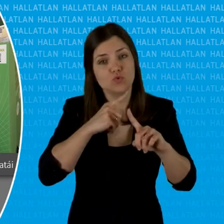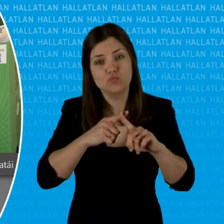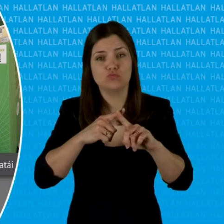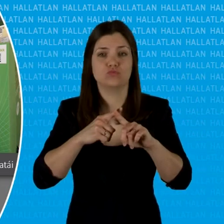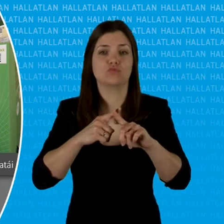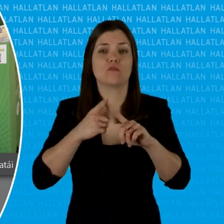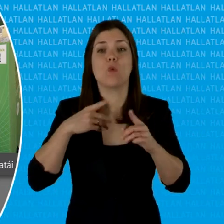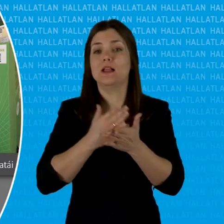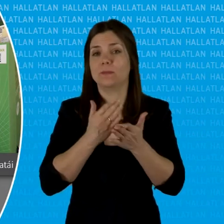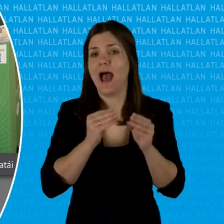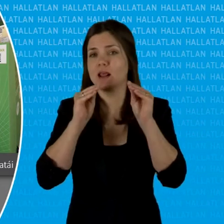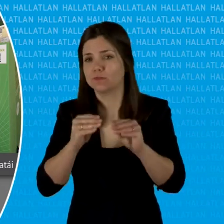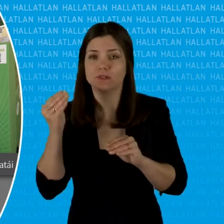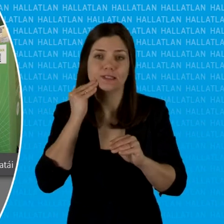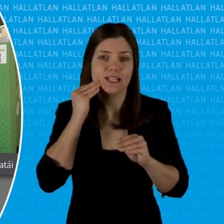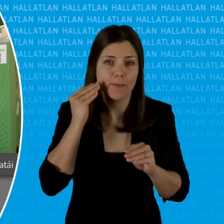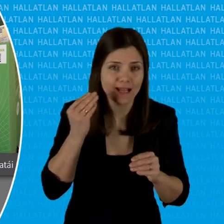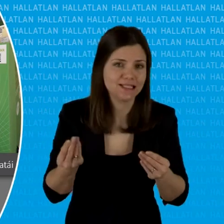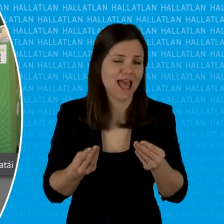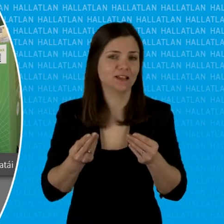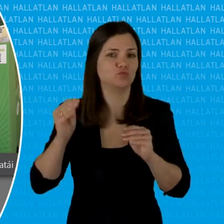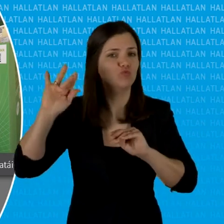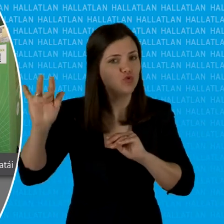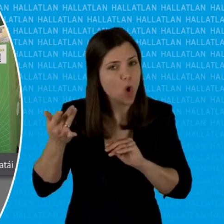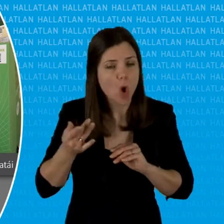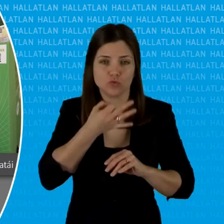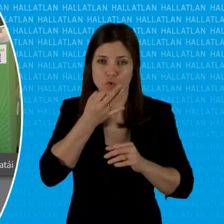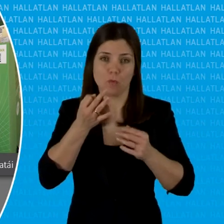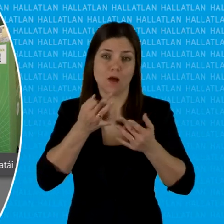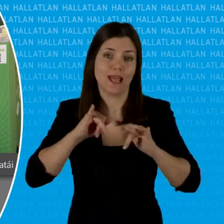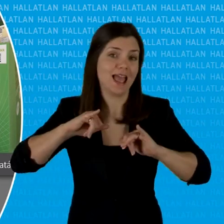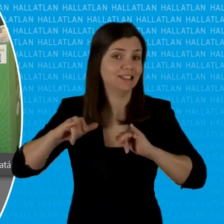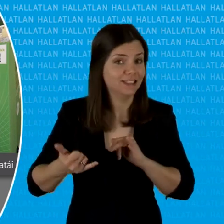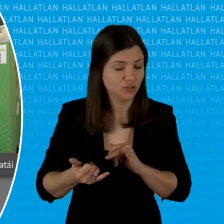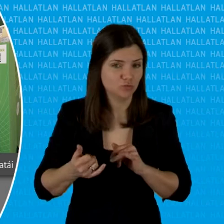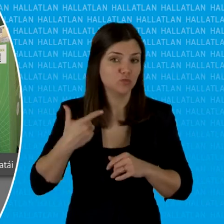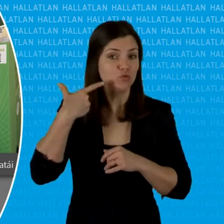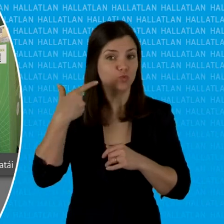de került belőlük Debrecenbe, Győrbe és Szombathelyre is.